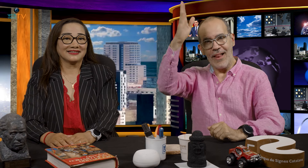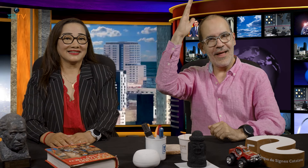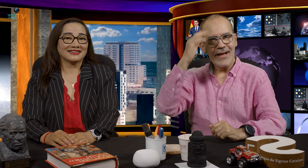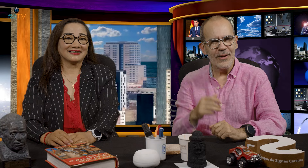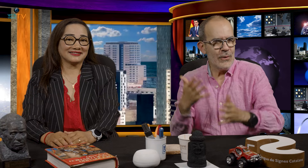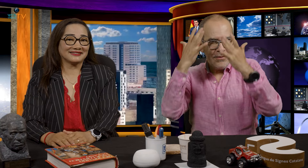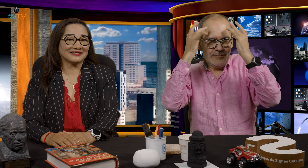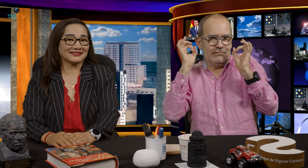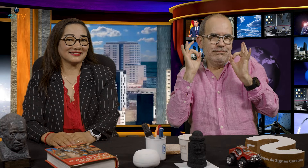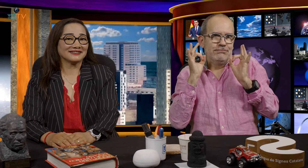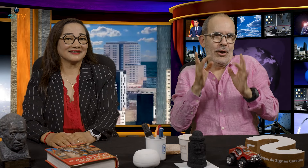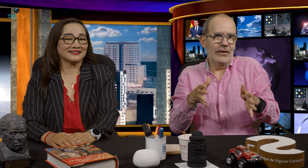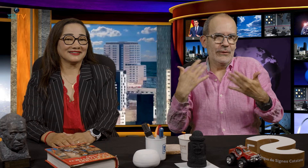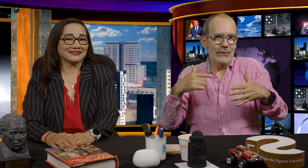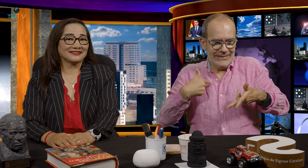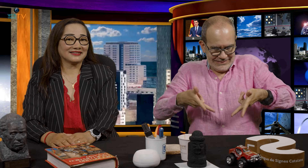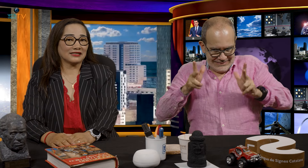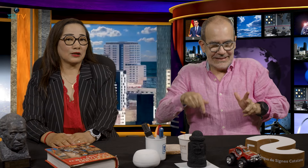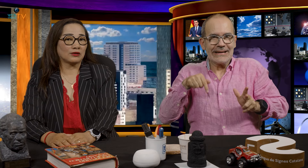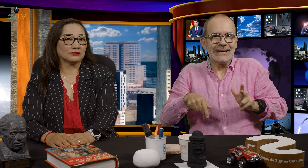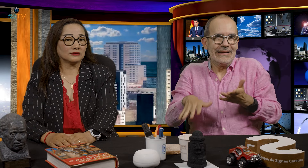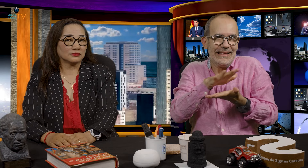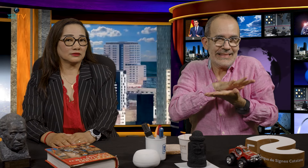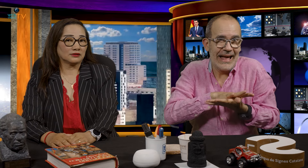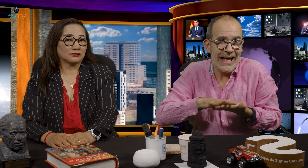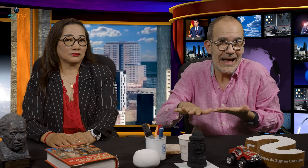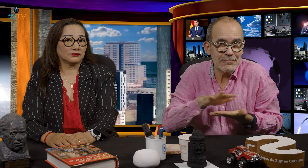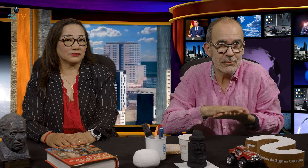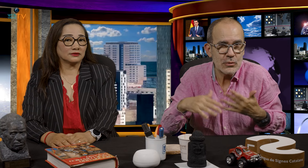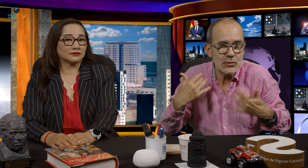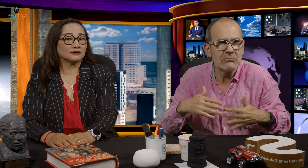¡Hola!, por fin nos sentamos aquí después de tanto tiempo.